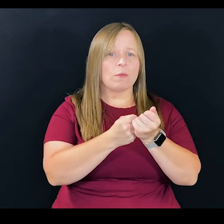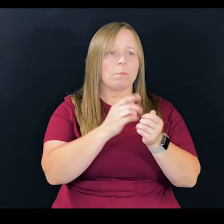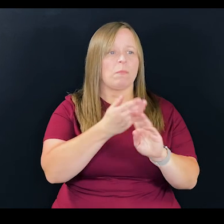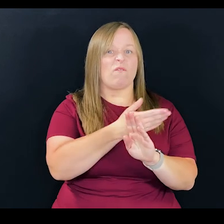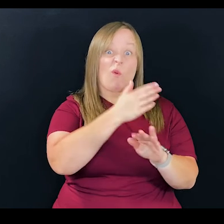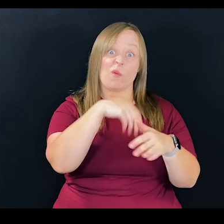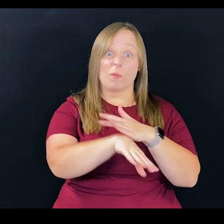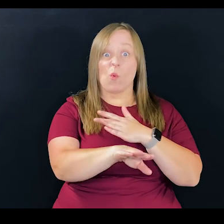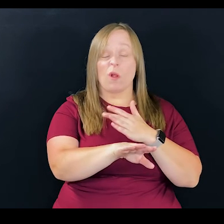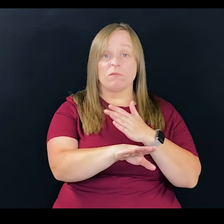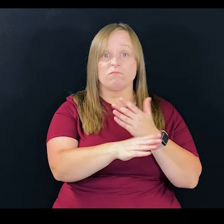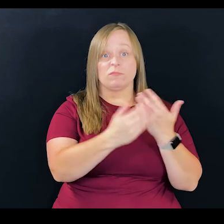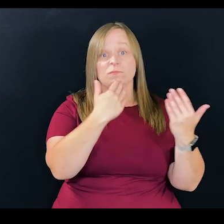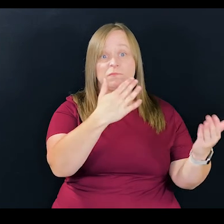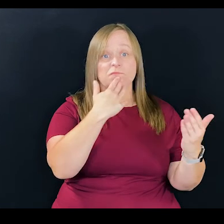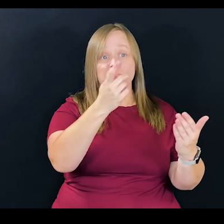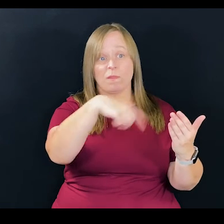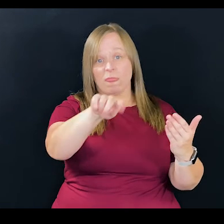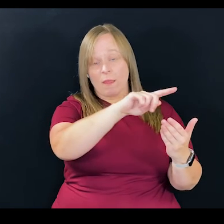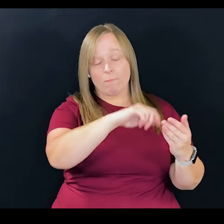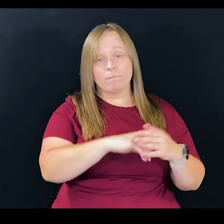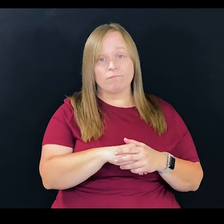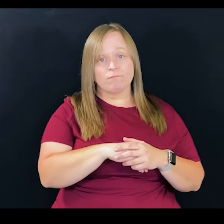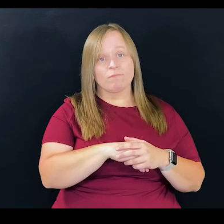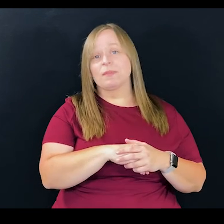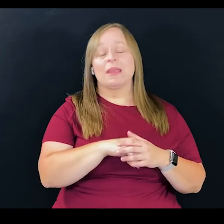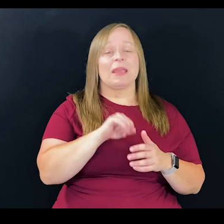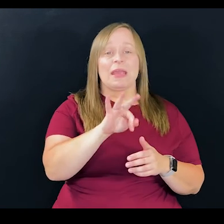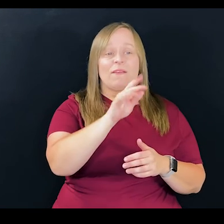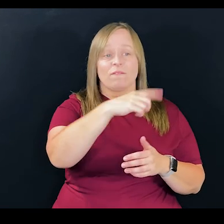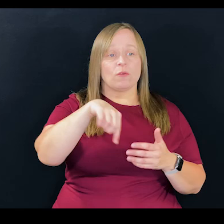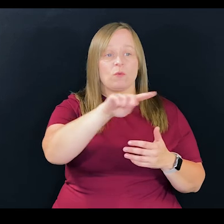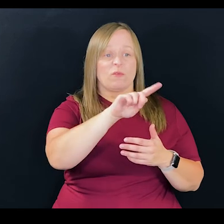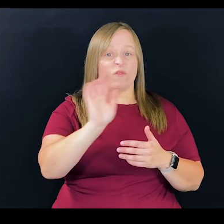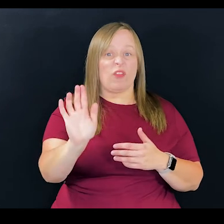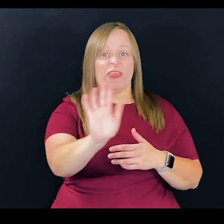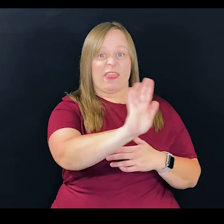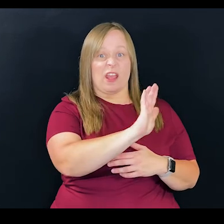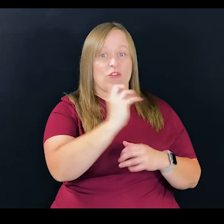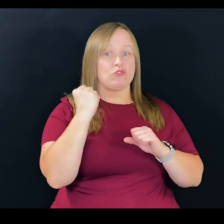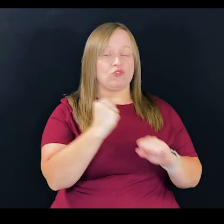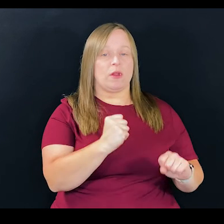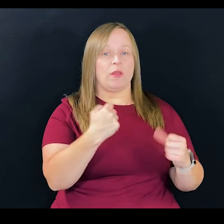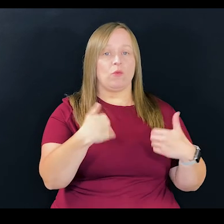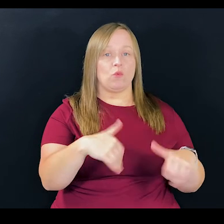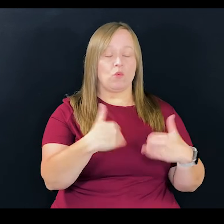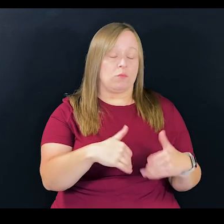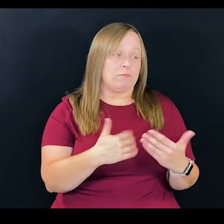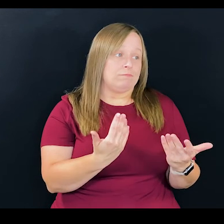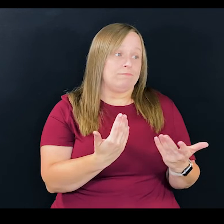por nosotros antes de que nosotros existiéramos. Si no fuera por el esfuerzo de ellos o de ellas,